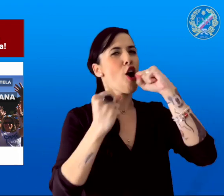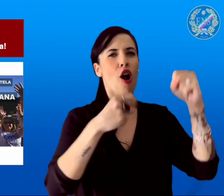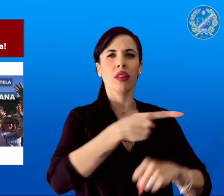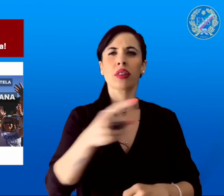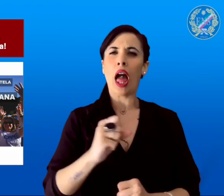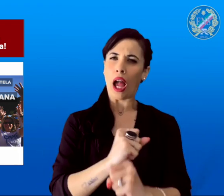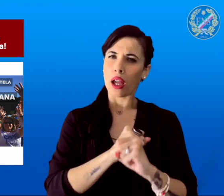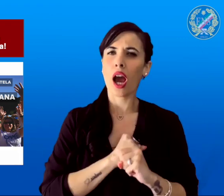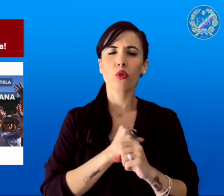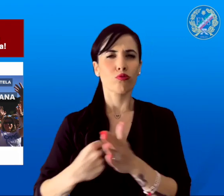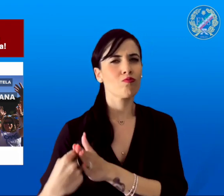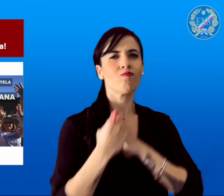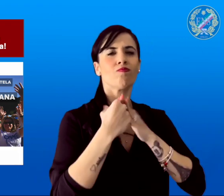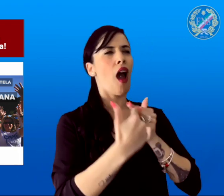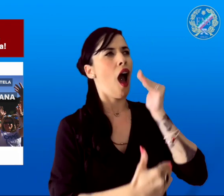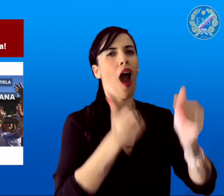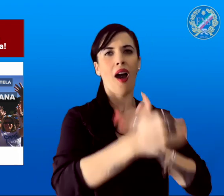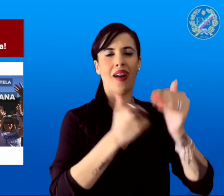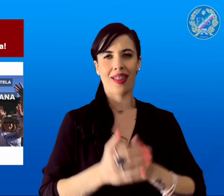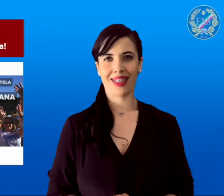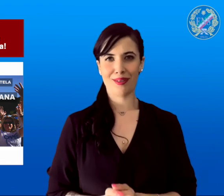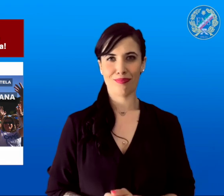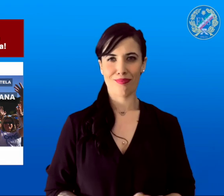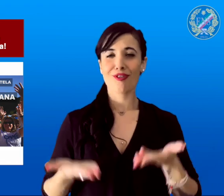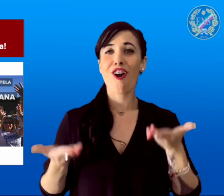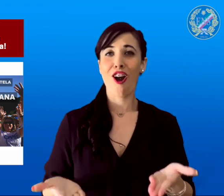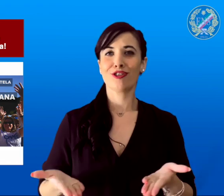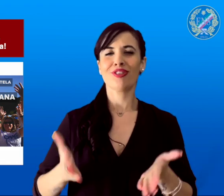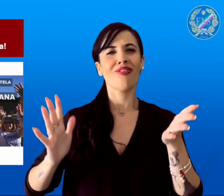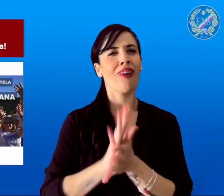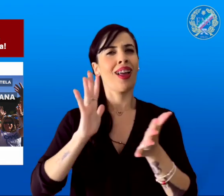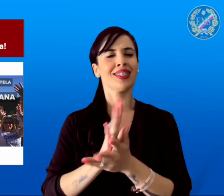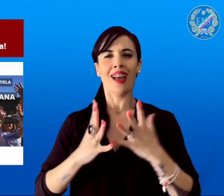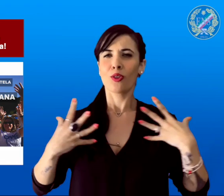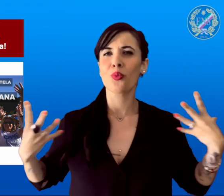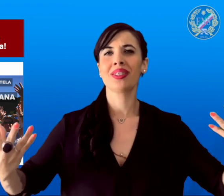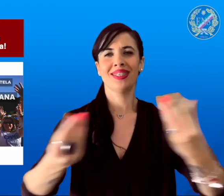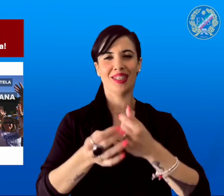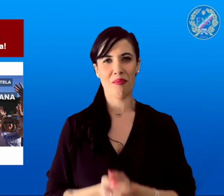di tutta la nostra comunità che ha sempre creduto in questa battaglia".